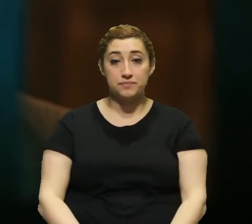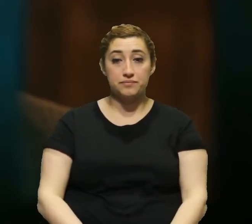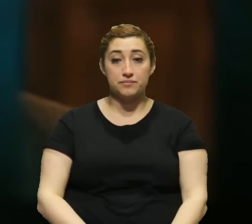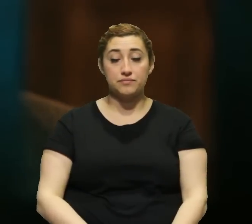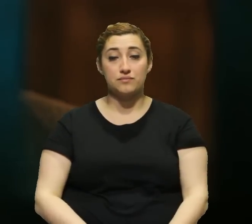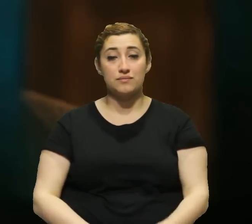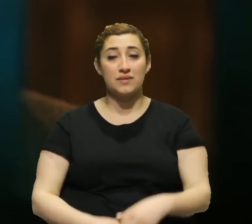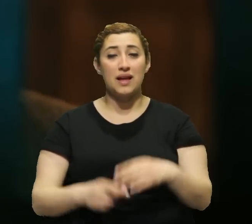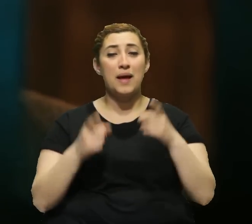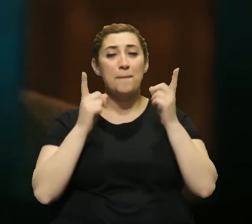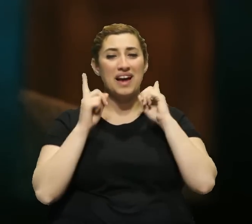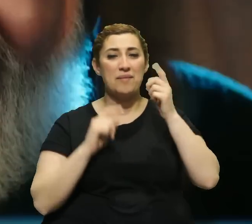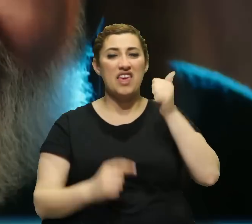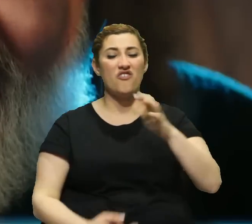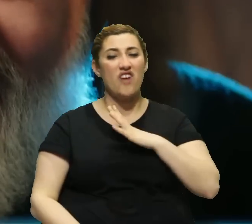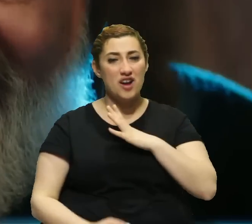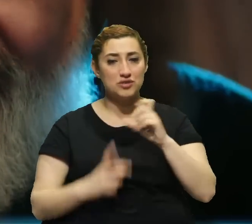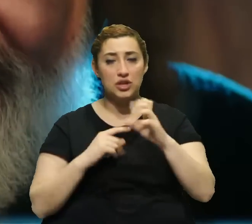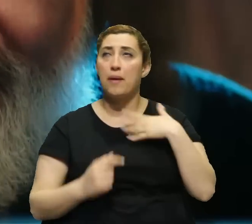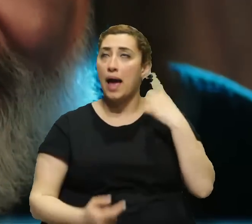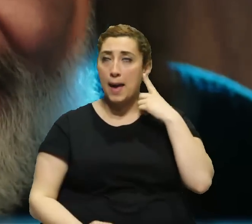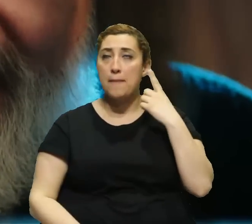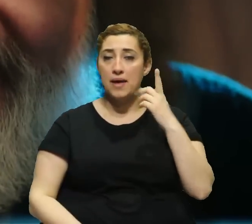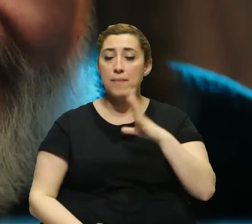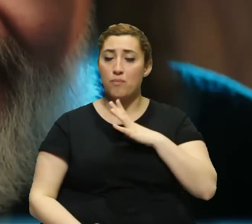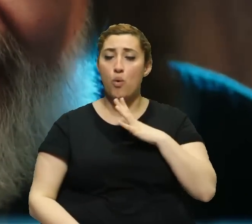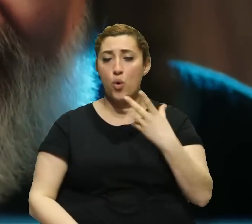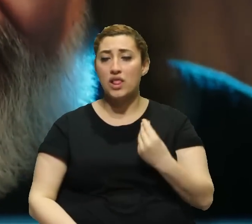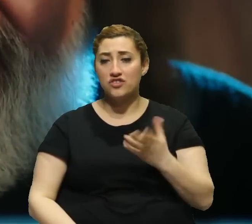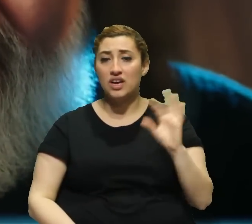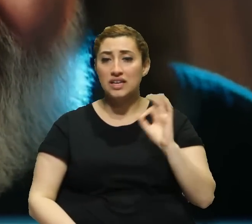Duruşma yarınmış Şeyh’im. -Haberimiz olur elbet.